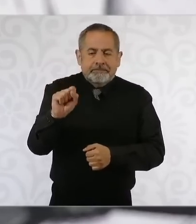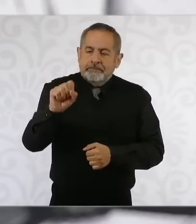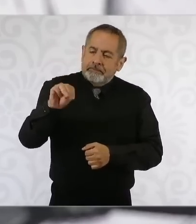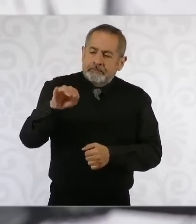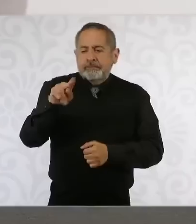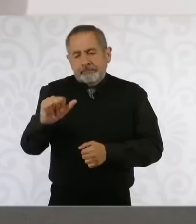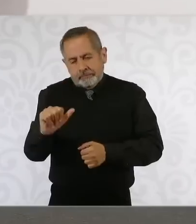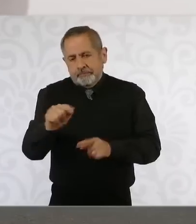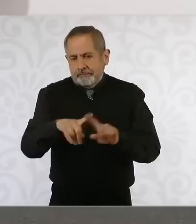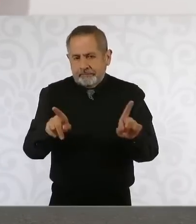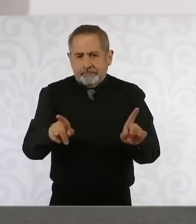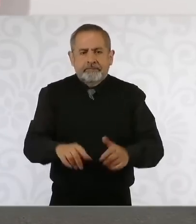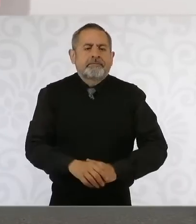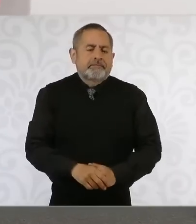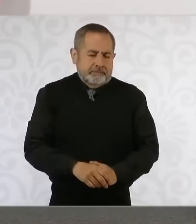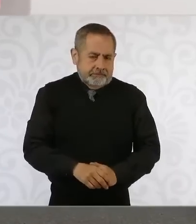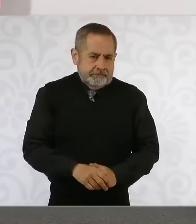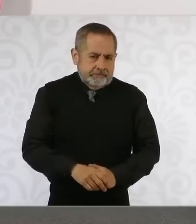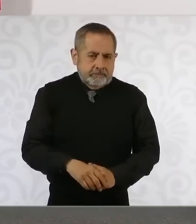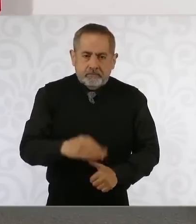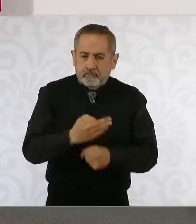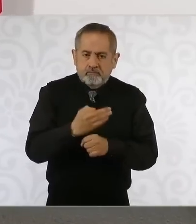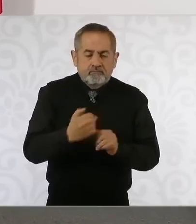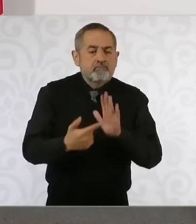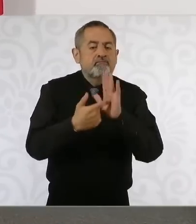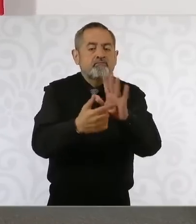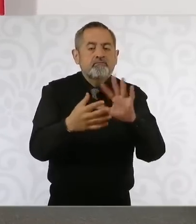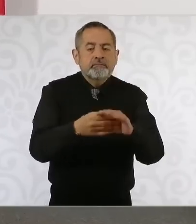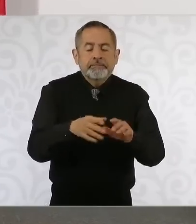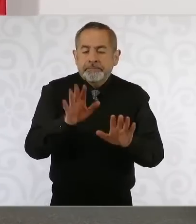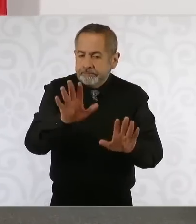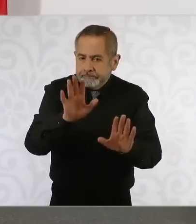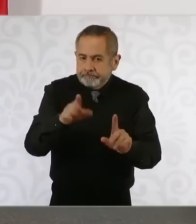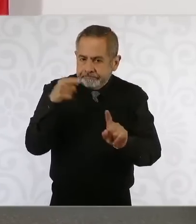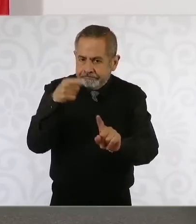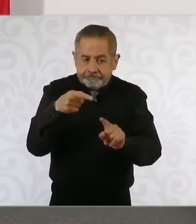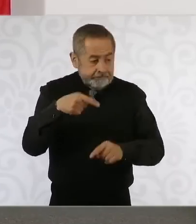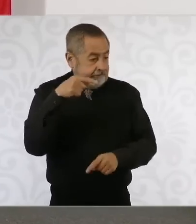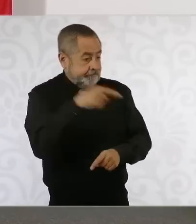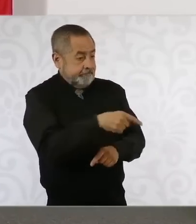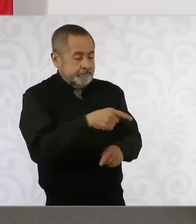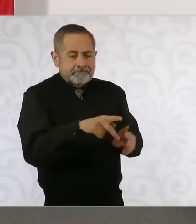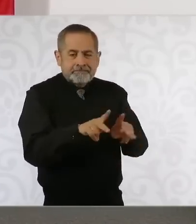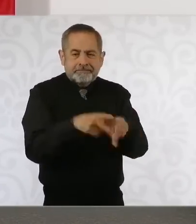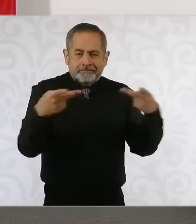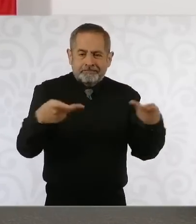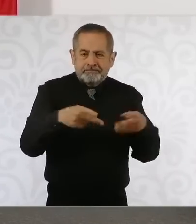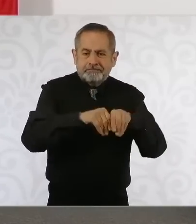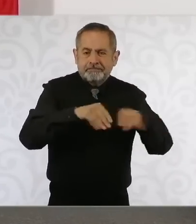estamos planteando aquí es la publicación de un artículo en el New York Times que no es el